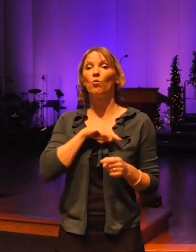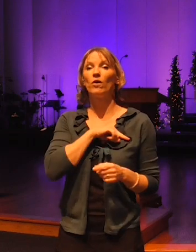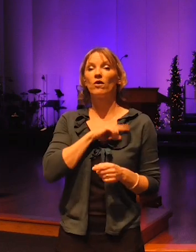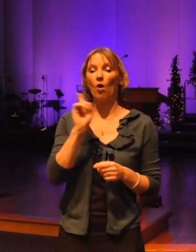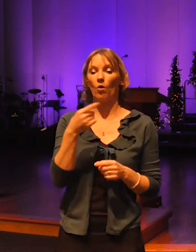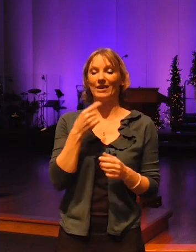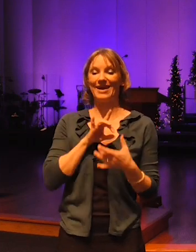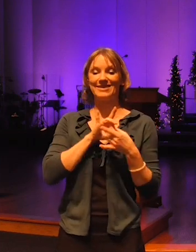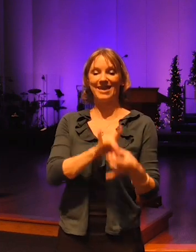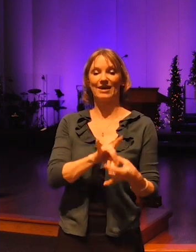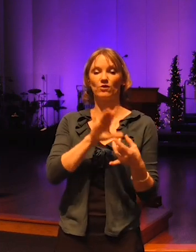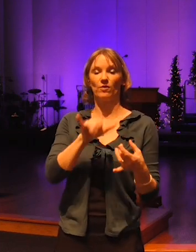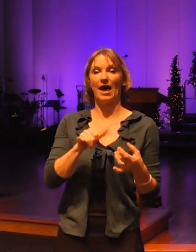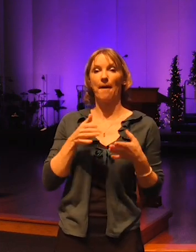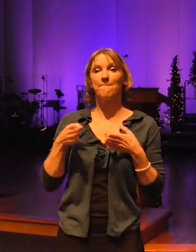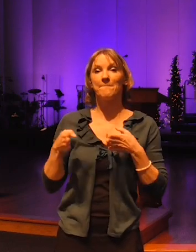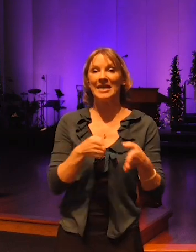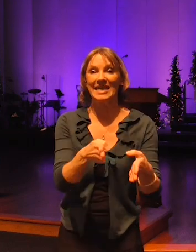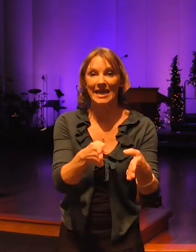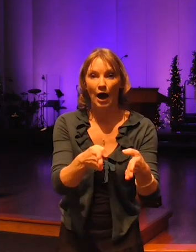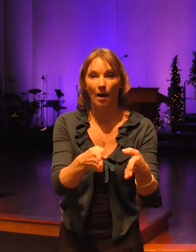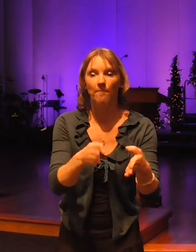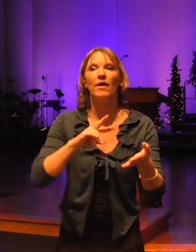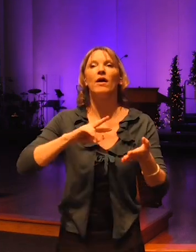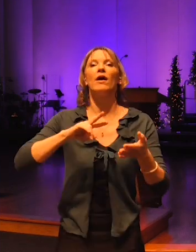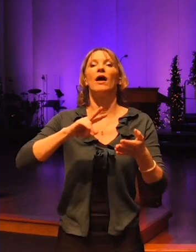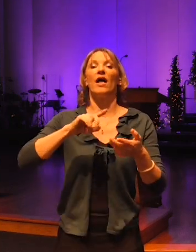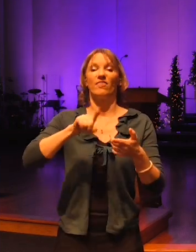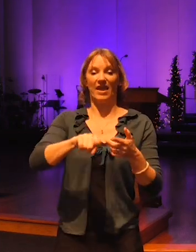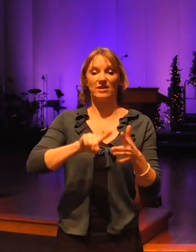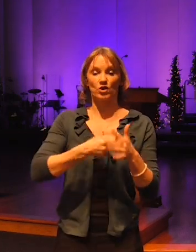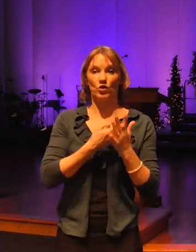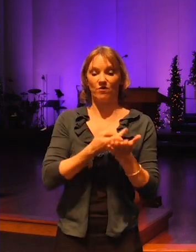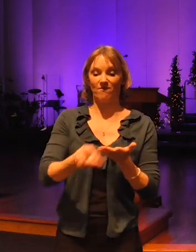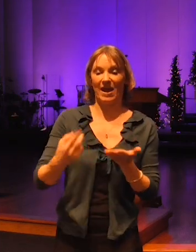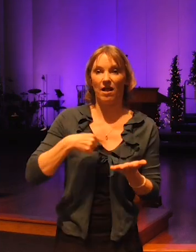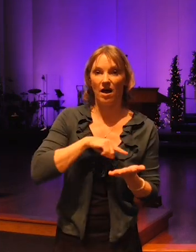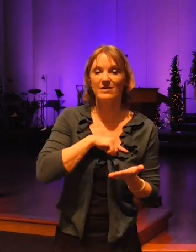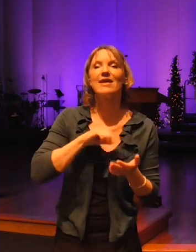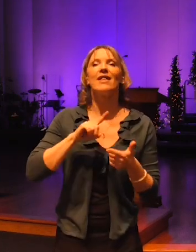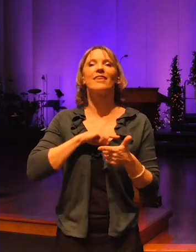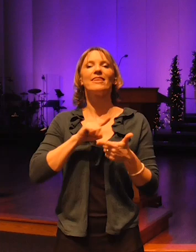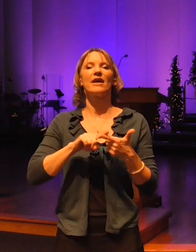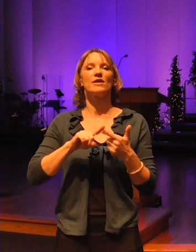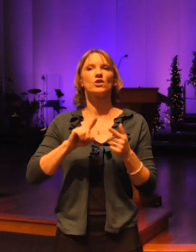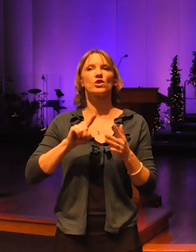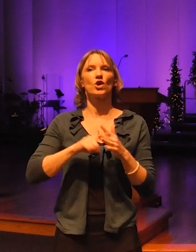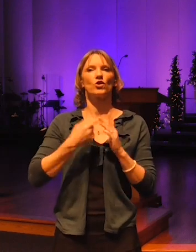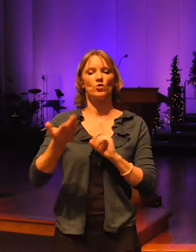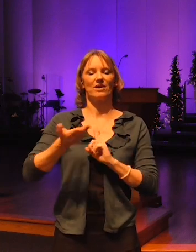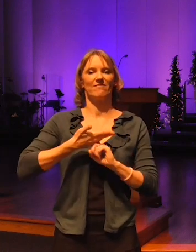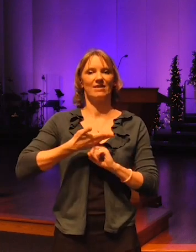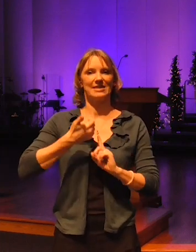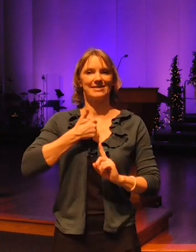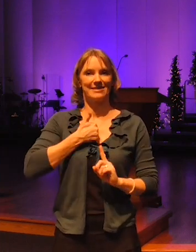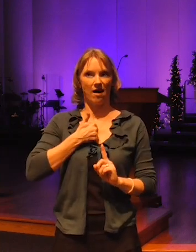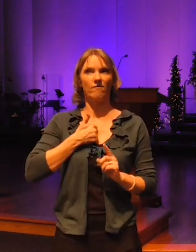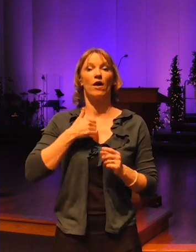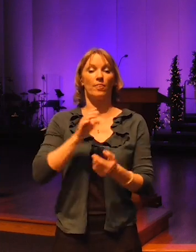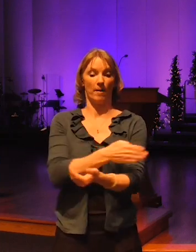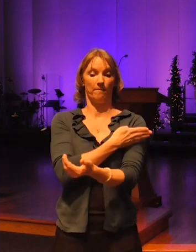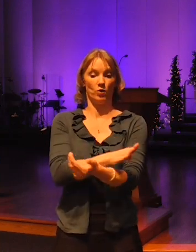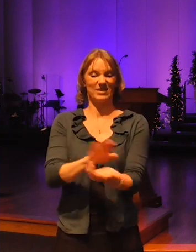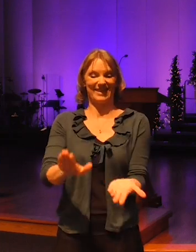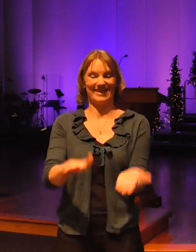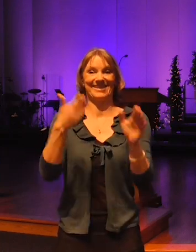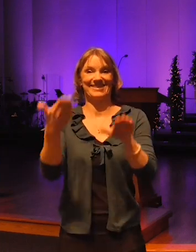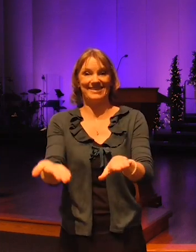cometemos ese error de convencer nuestros eles que la música ha muerto pero no puedes detener la